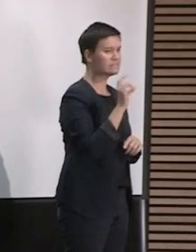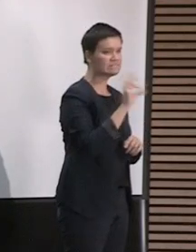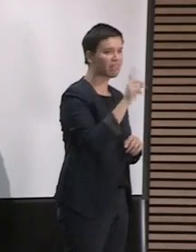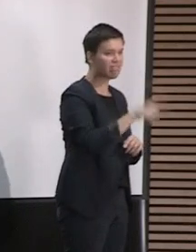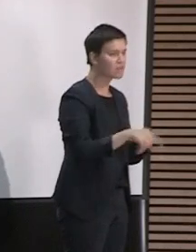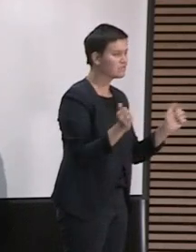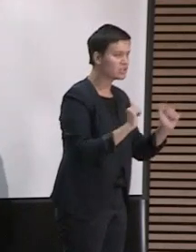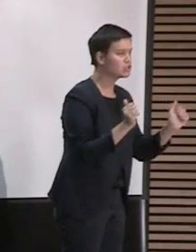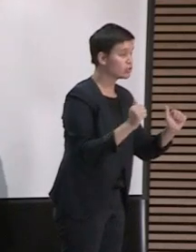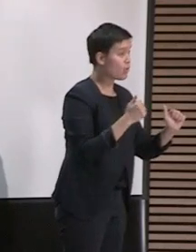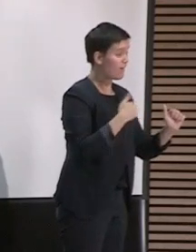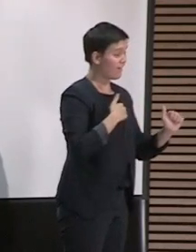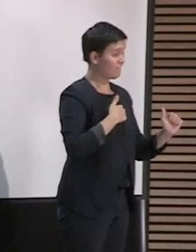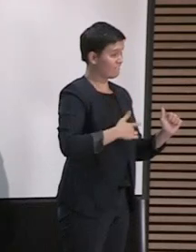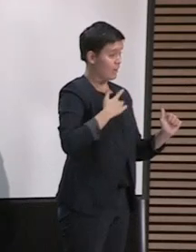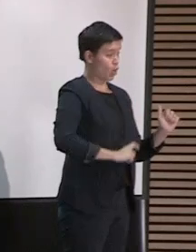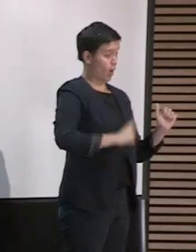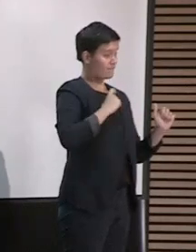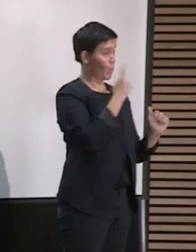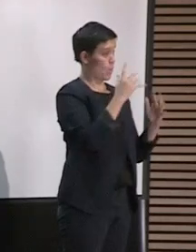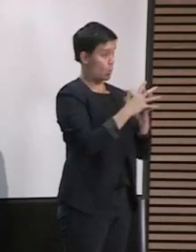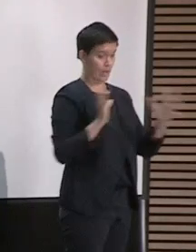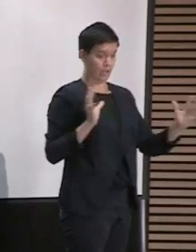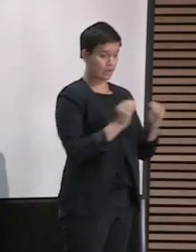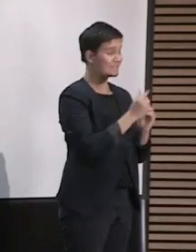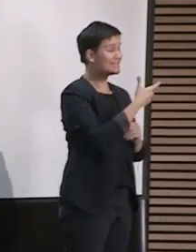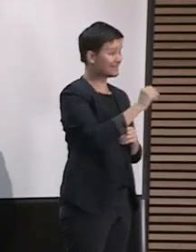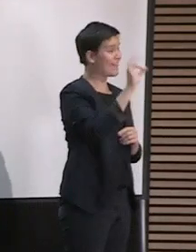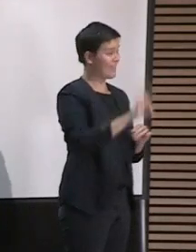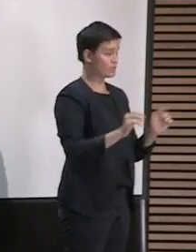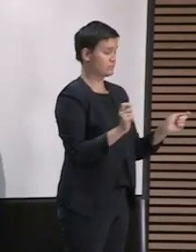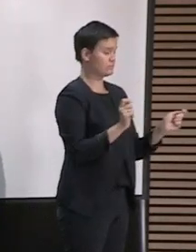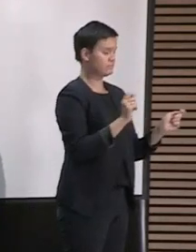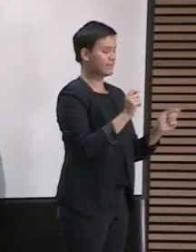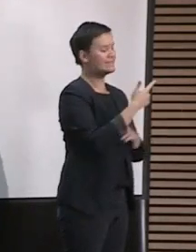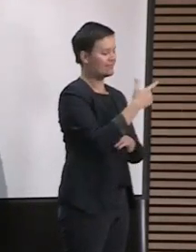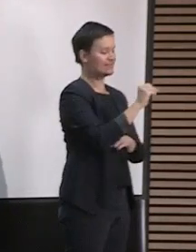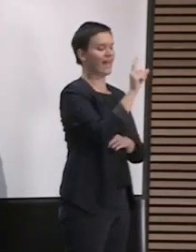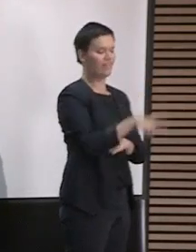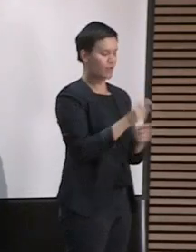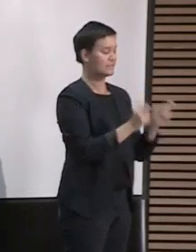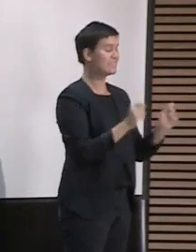inanahi, 11,000, te ra i mua o tera waa Ki taku whakaaro he 10,000. Na, mena ka taea e